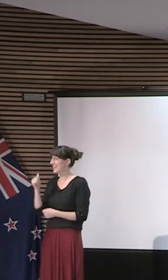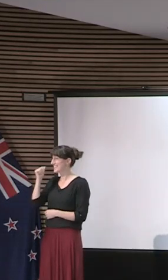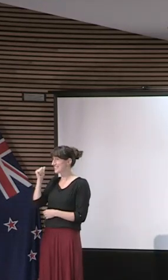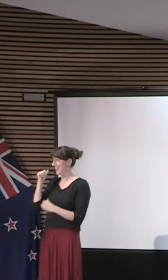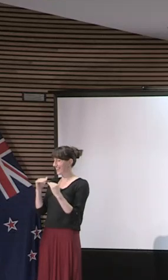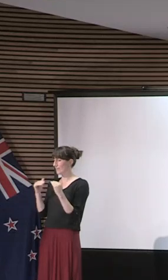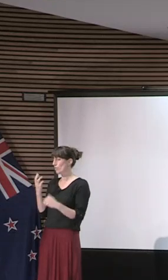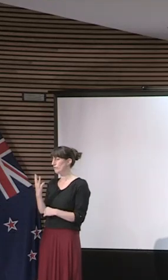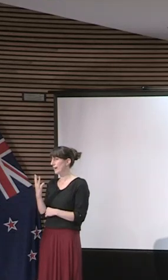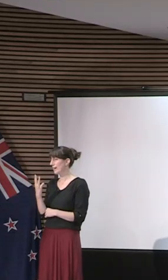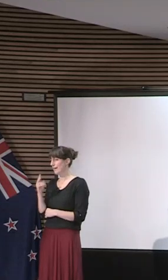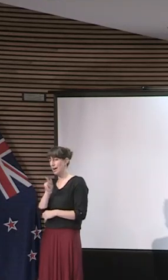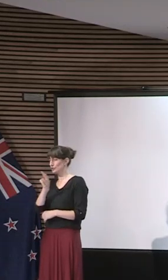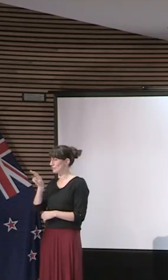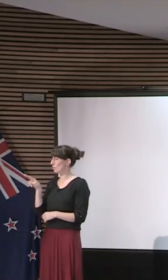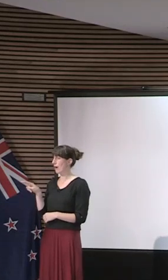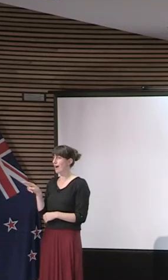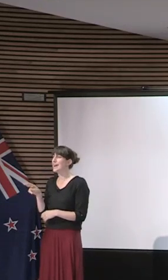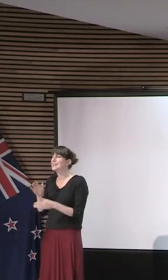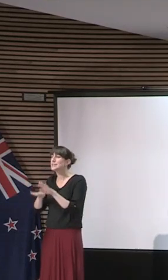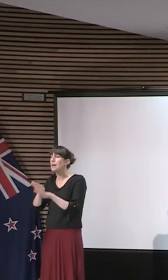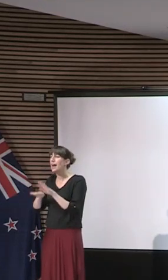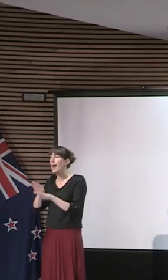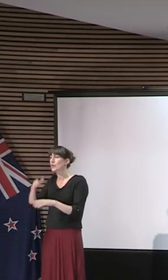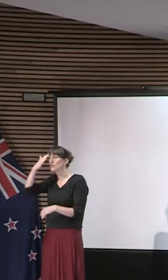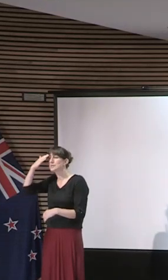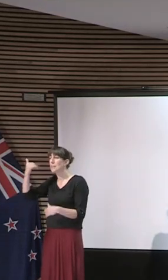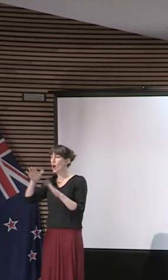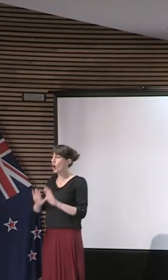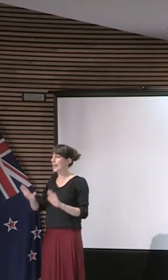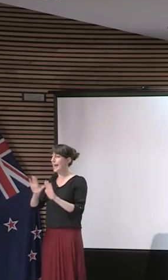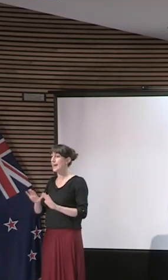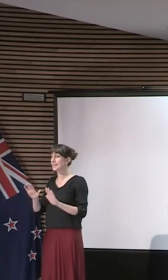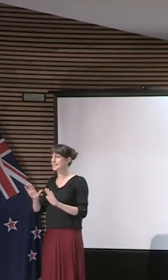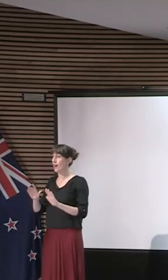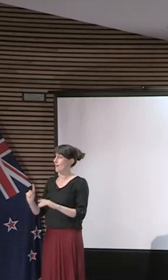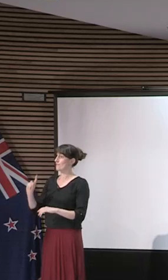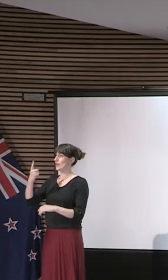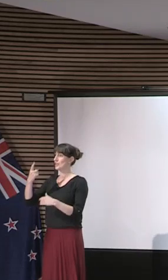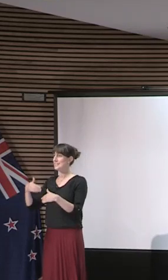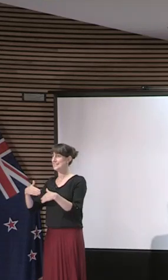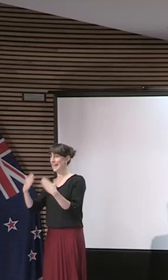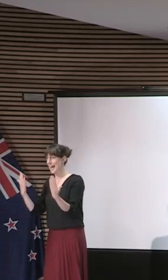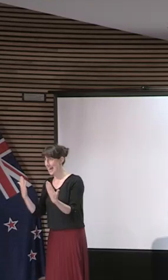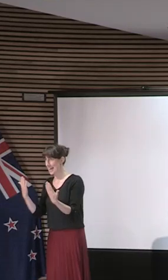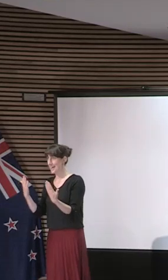nga umanga me nga kaihokohoko e taunekeneke ana inaianei ki te